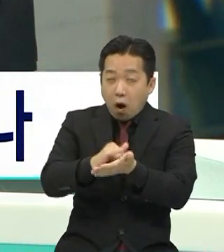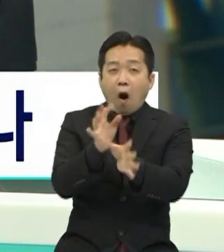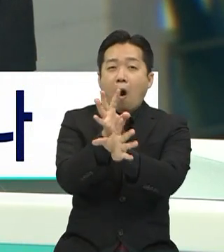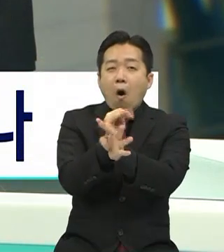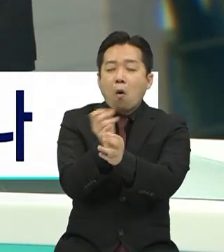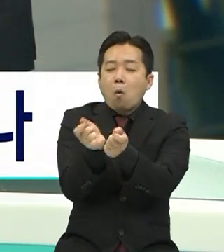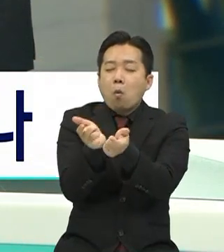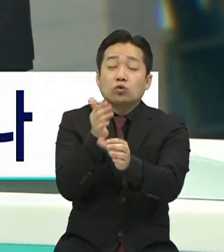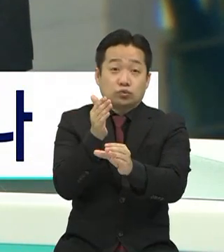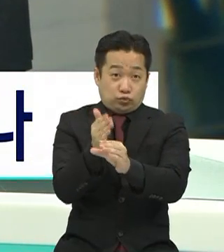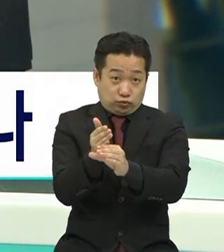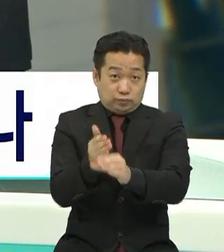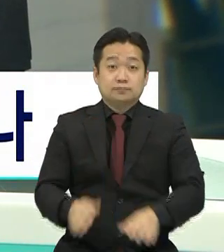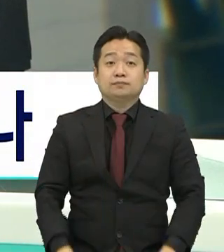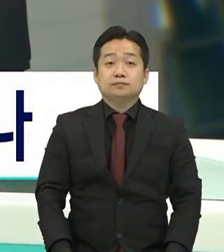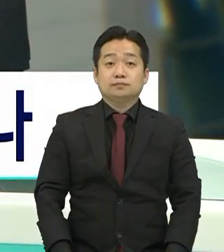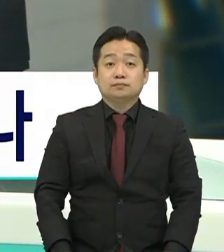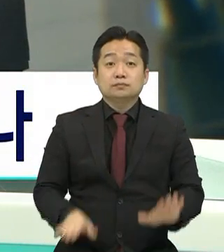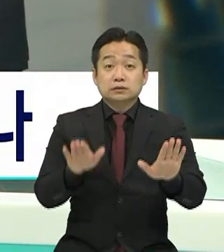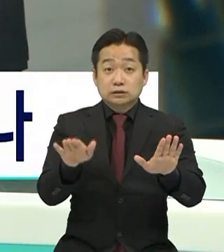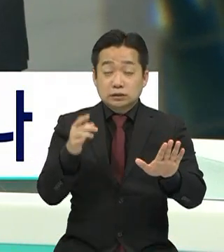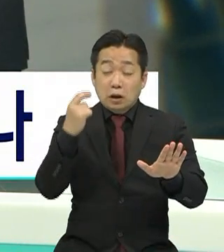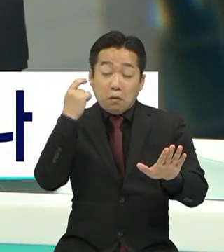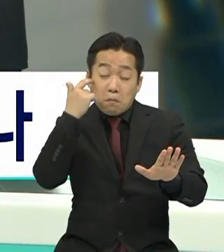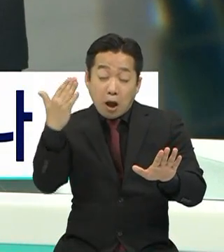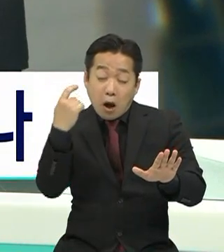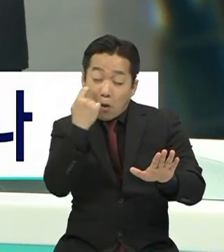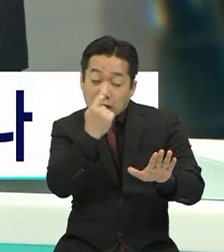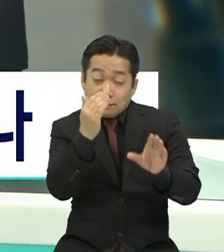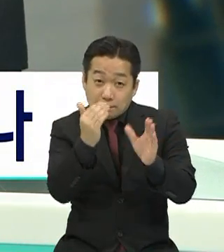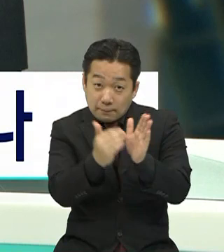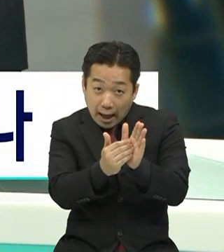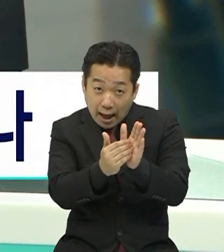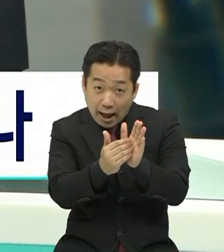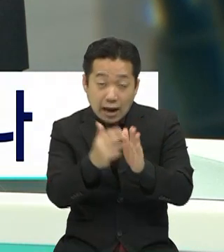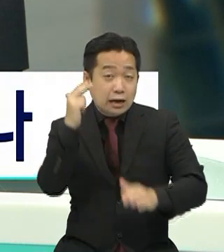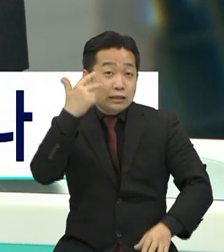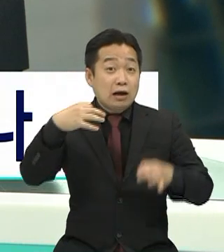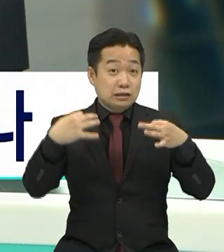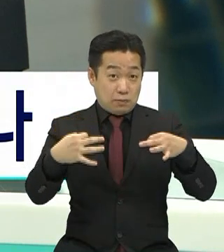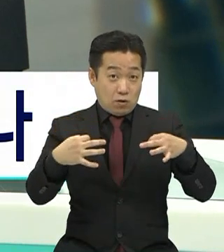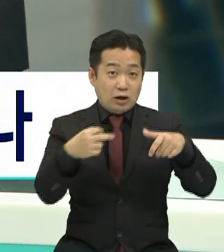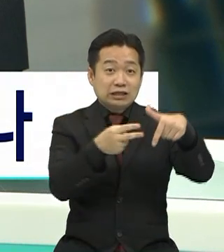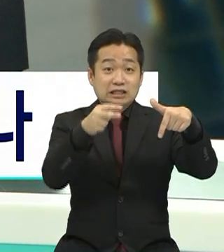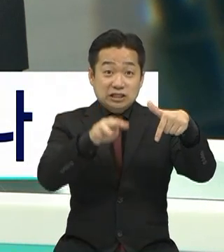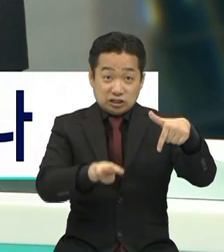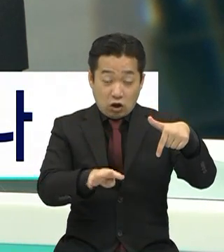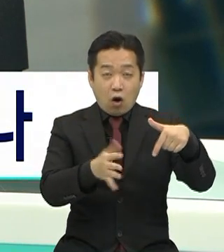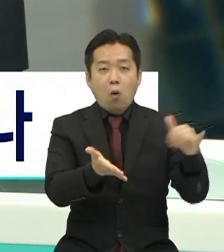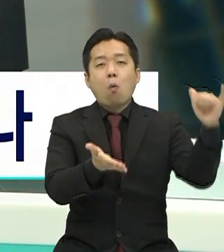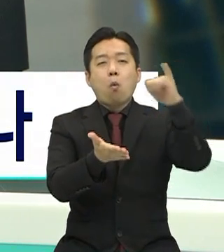알려졌습니다. 저희가 취재한 결과 다음 주 금요일 인천공항을 통해 들어오는 걸로 확인했습니다.